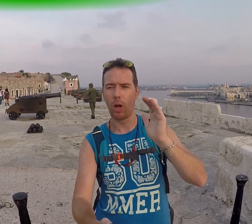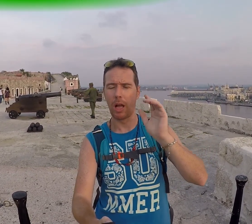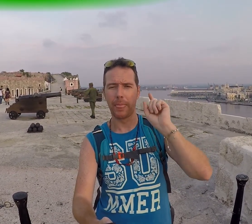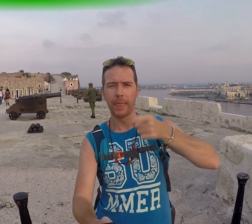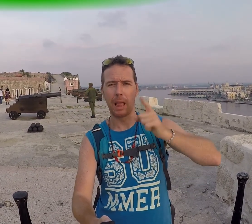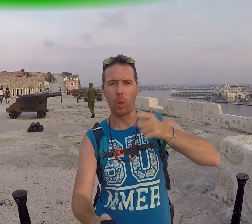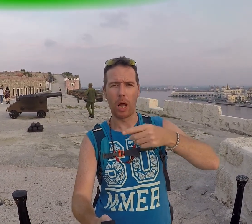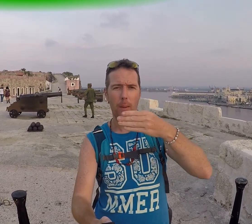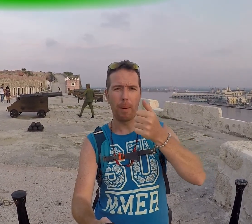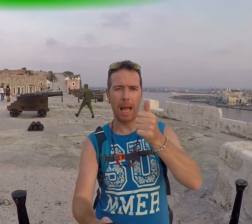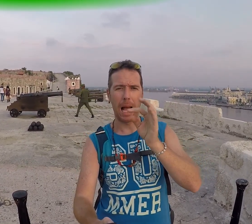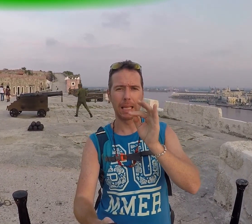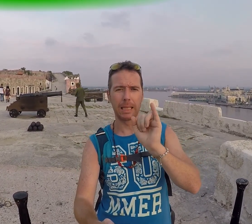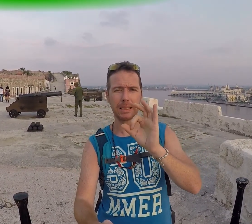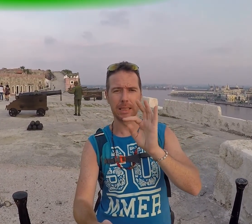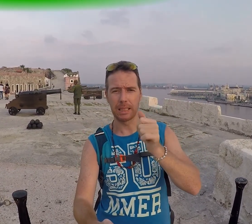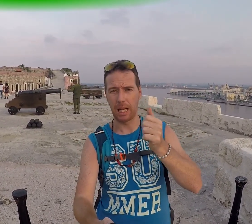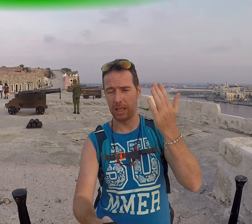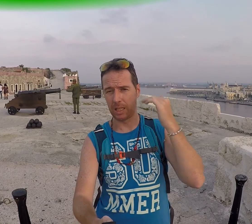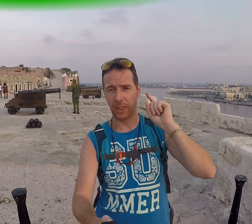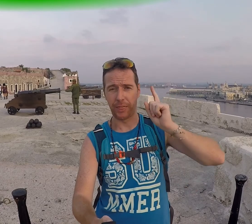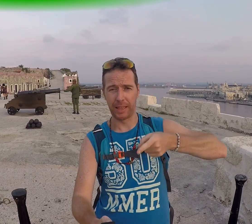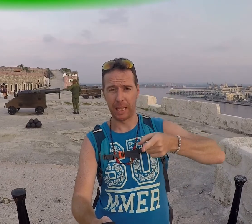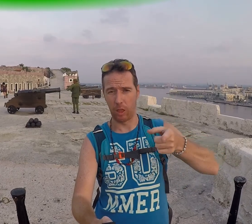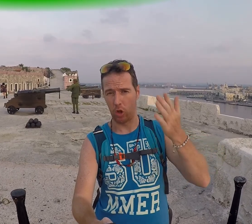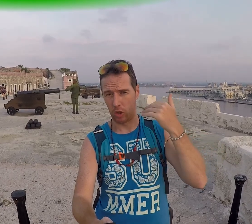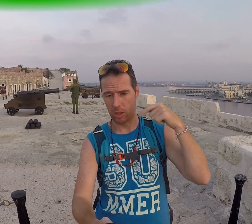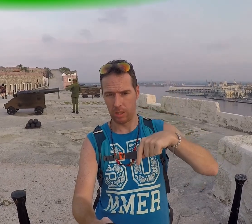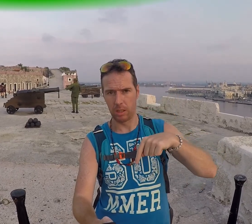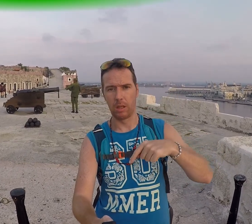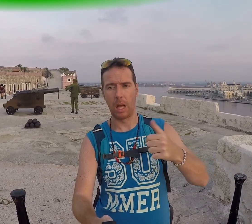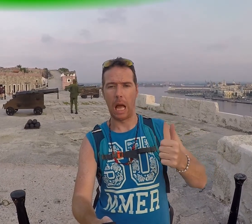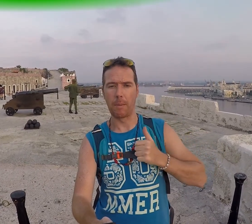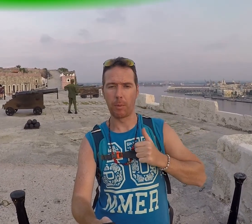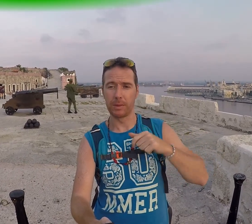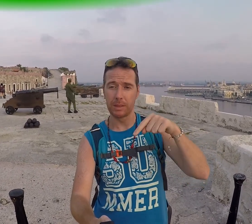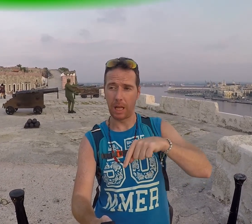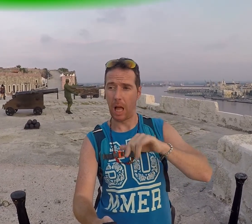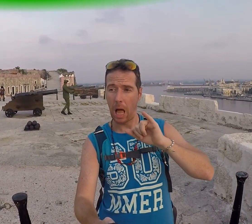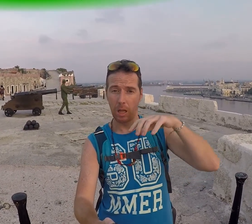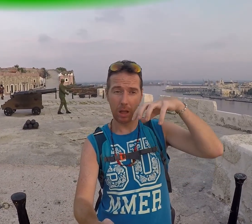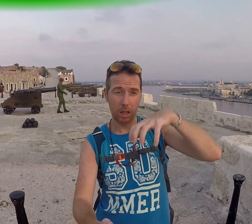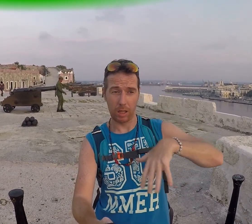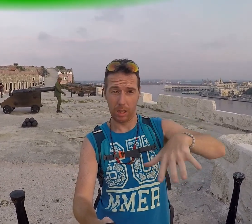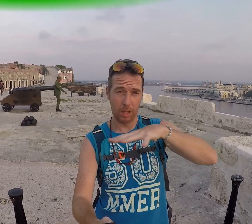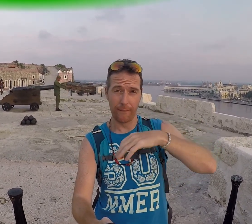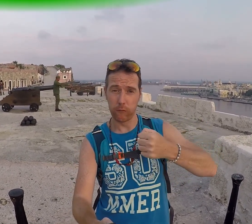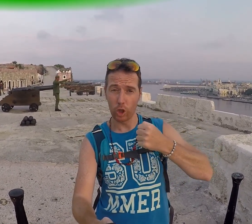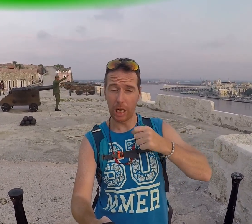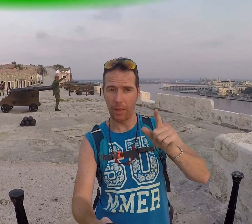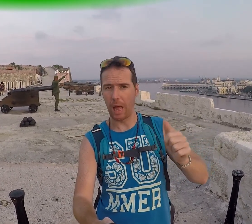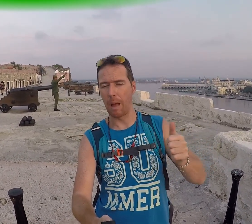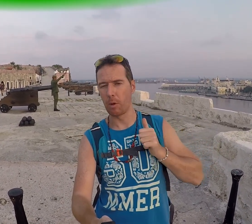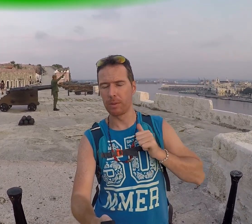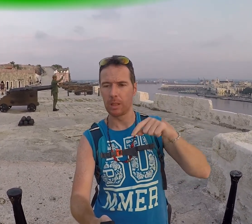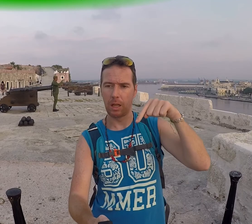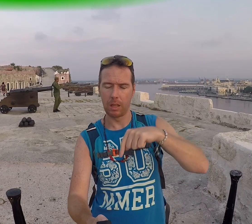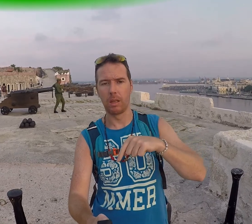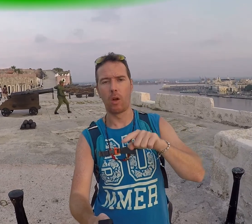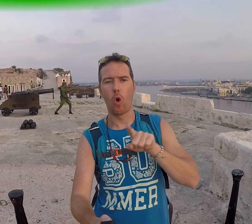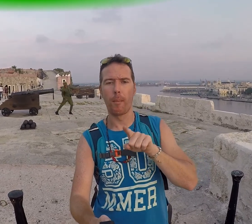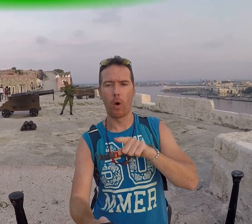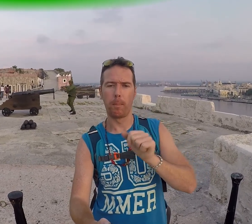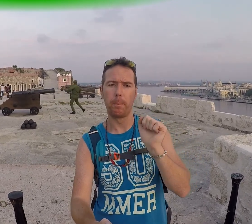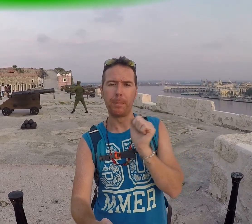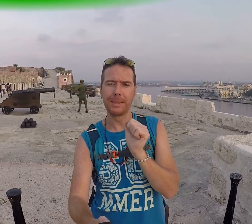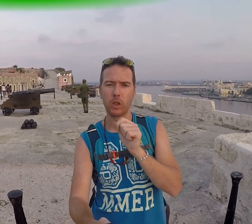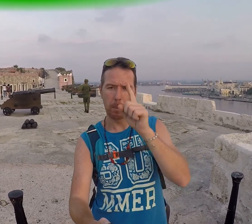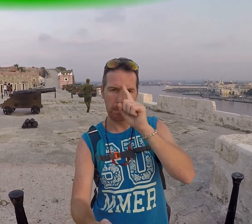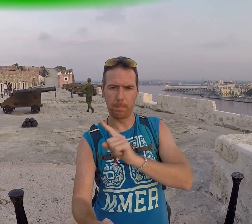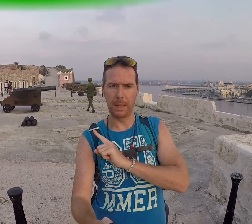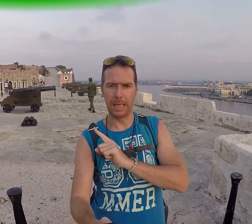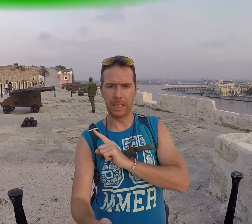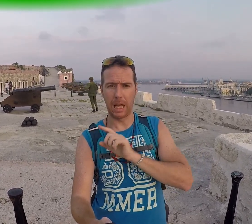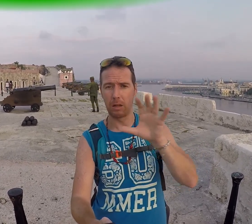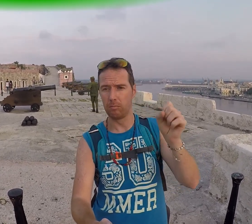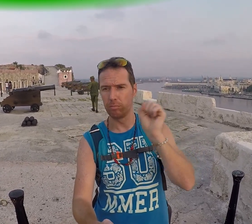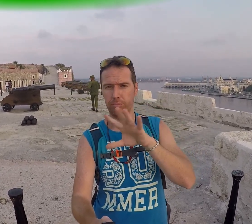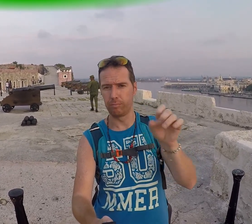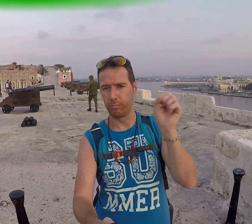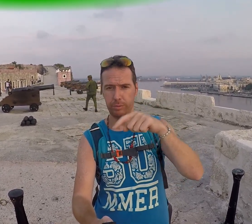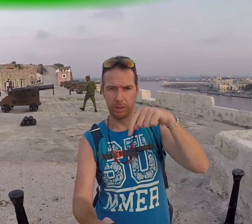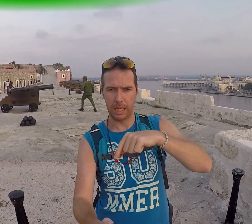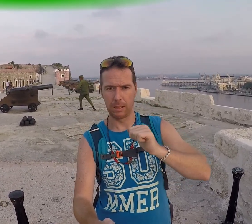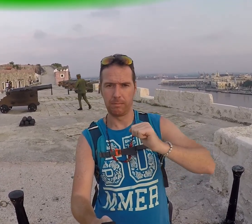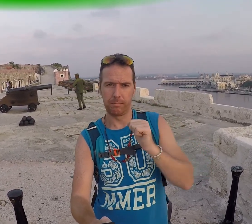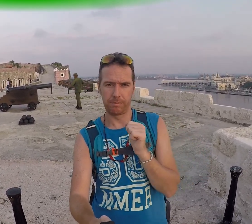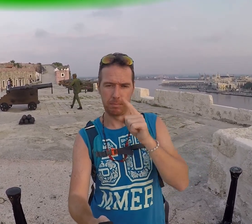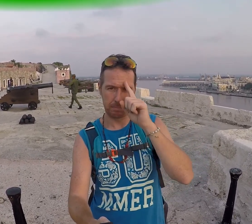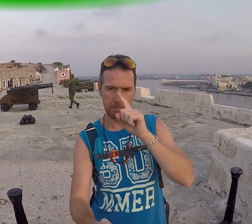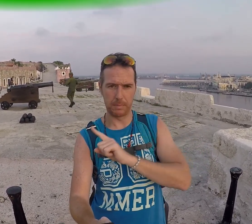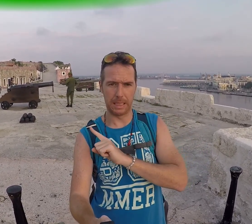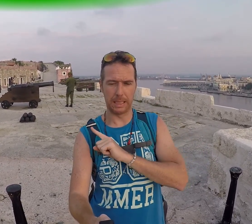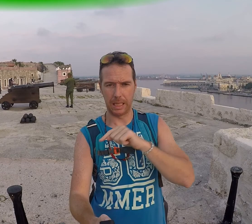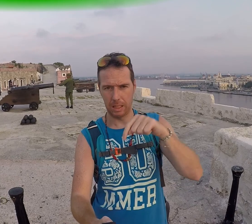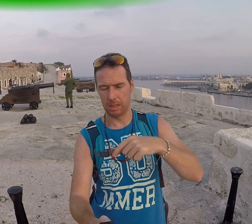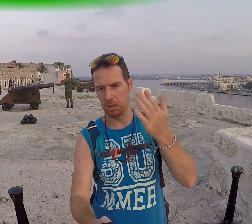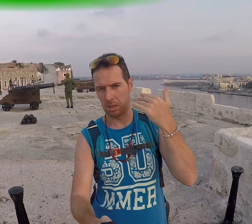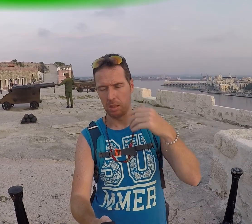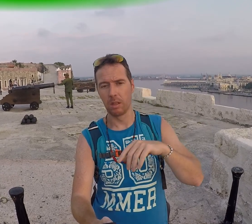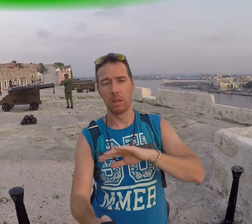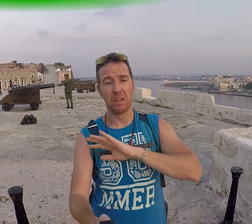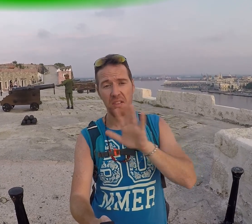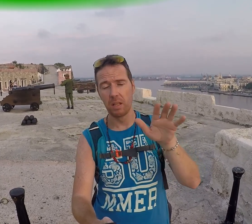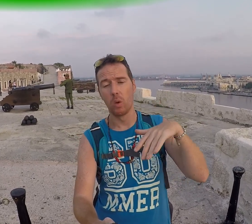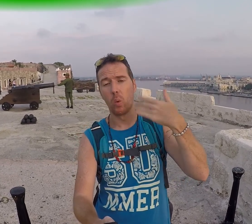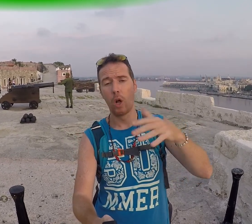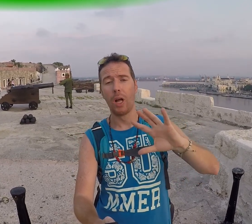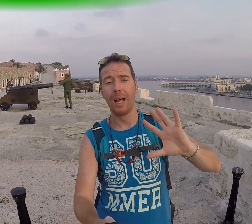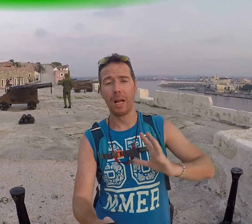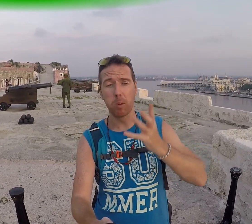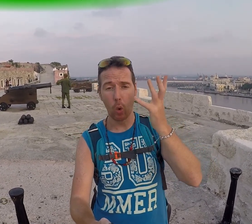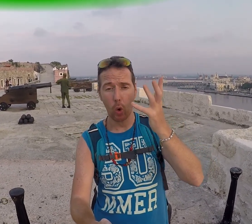Cuando estuvo el dictador Batista aprovechó esta fortaleza para presos militares y, posteriormente,...